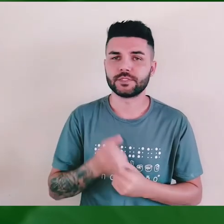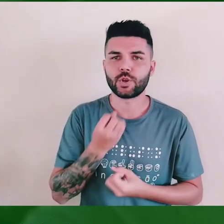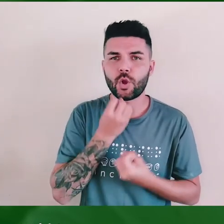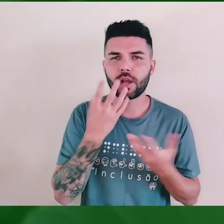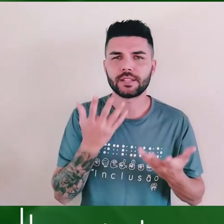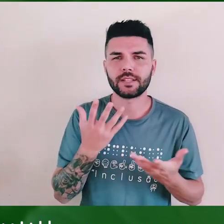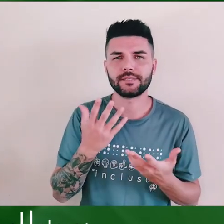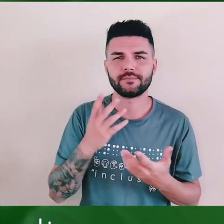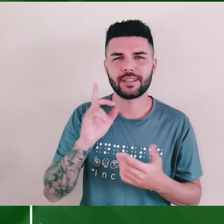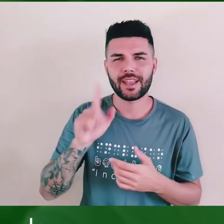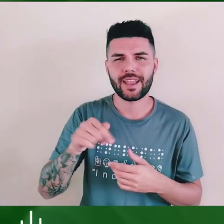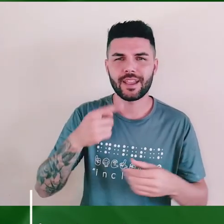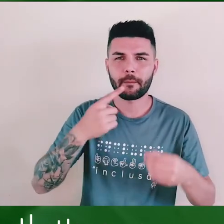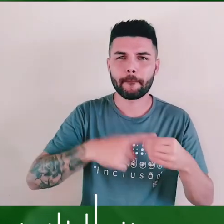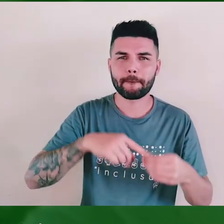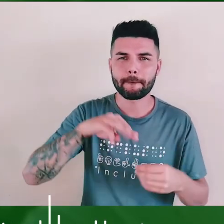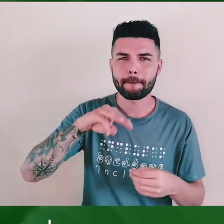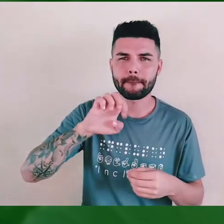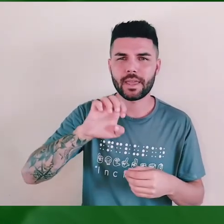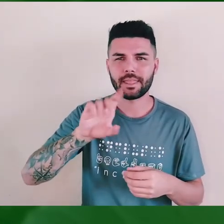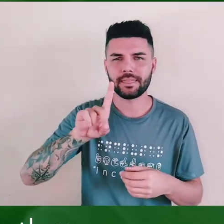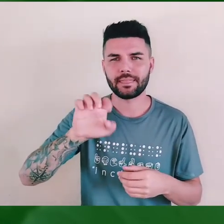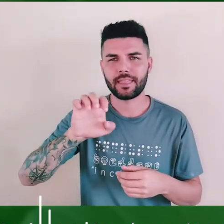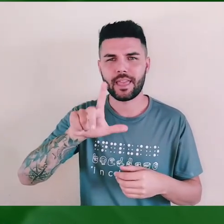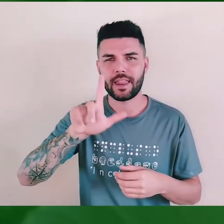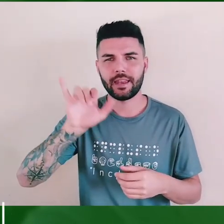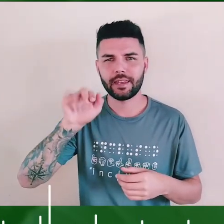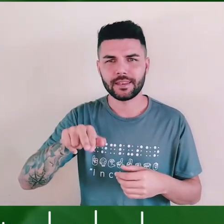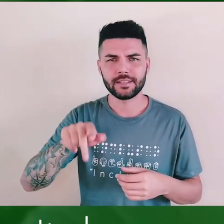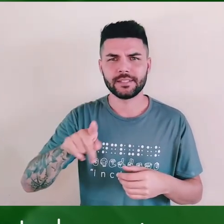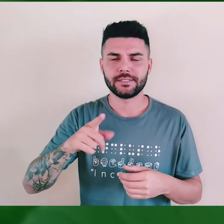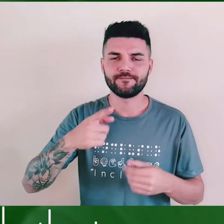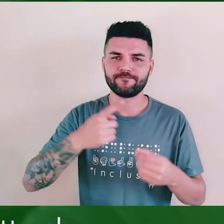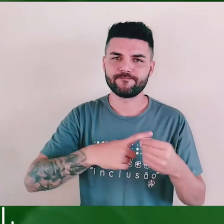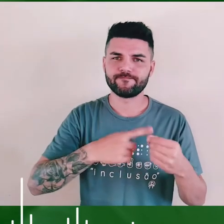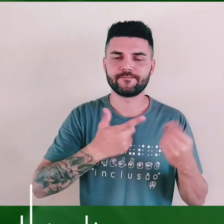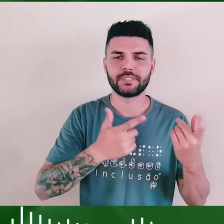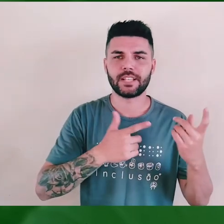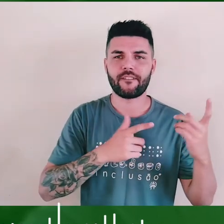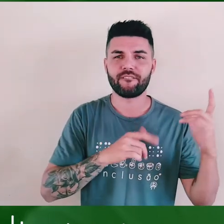quando a Chapecoense voltou pra Mendelín depois da tragédia. Foi minha primeira reportagem